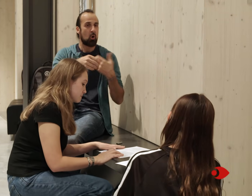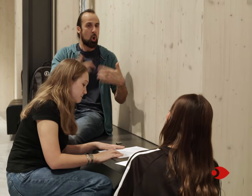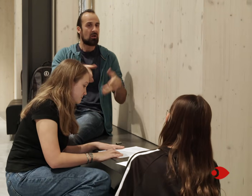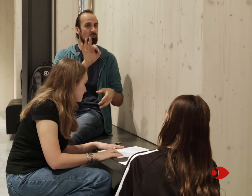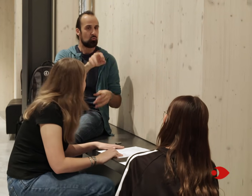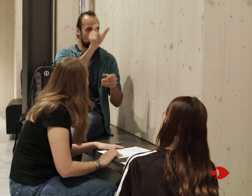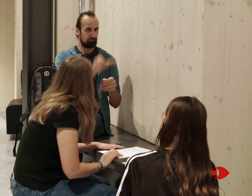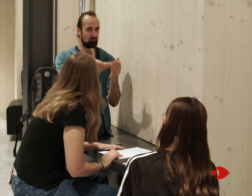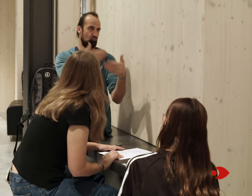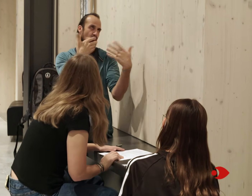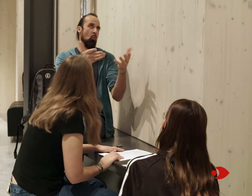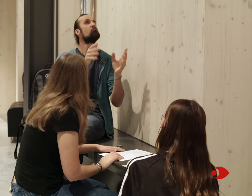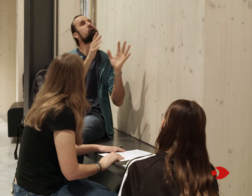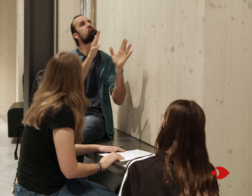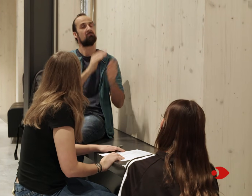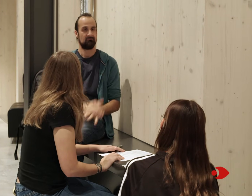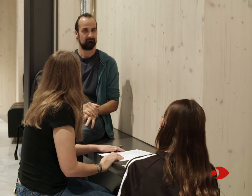Ganz locker, sei du selbst.